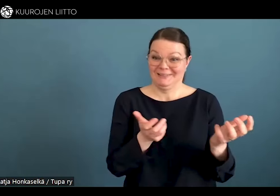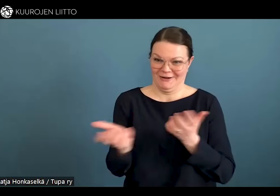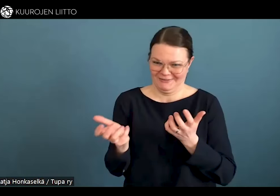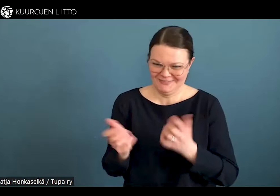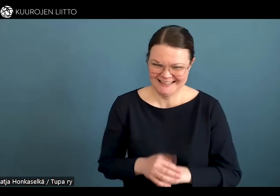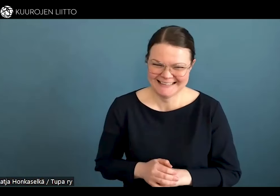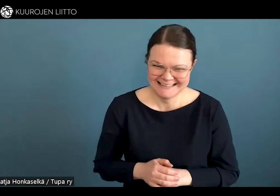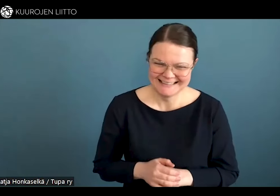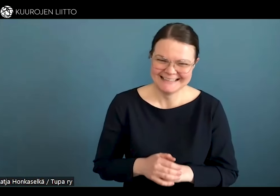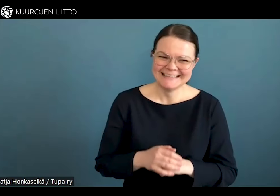Kyllä tarvitsee.